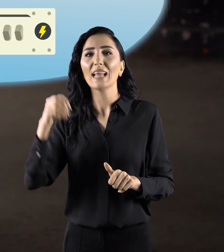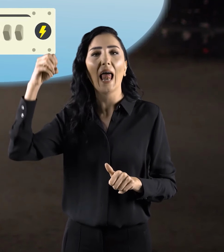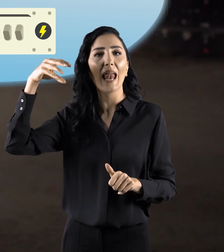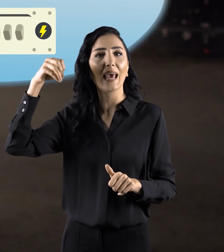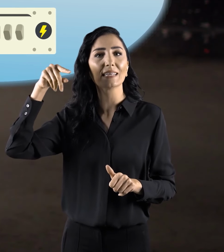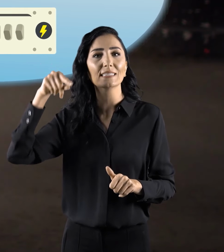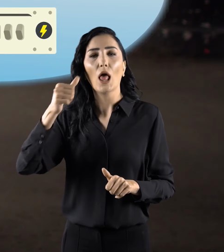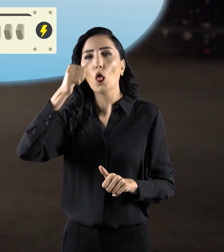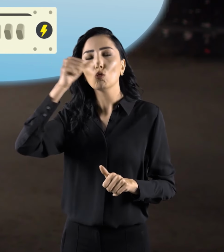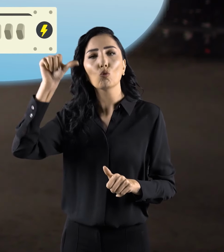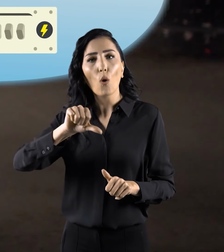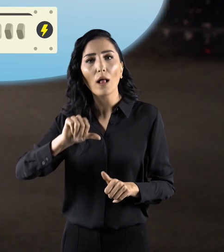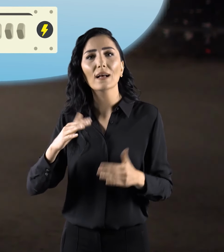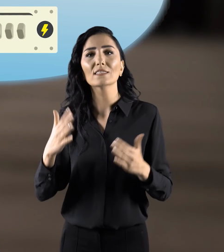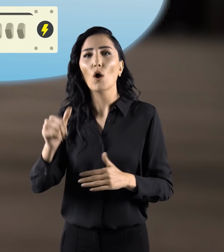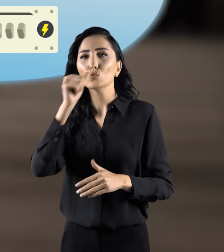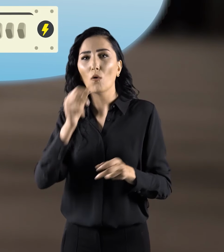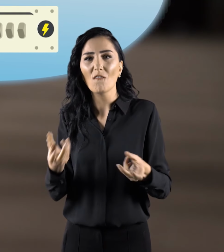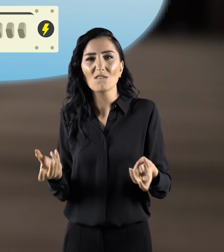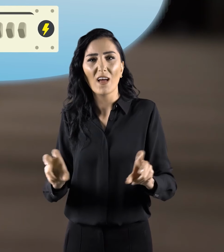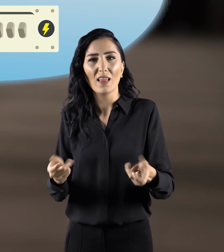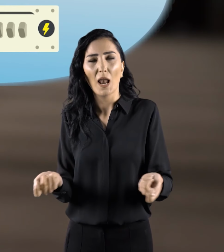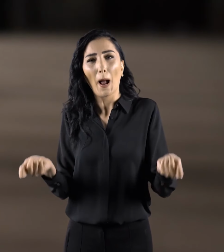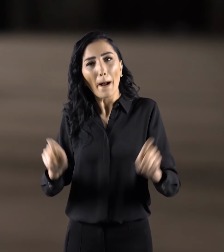elektrik, doğalgaz ve su vanalarını kapatmak.